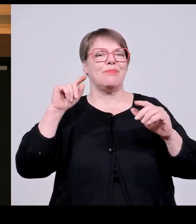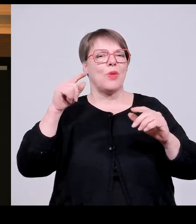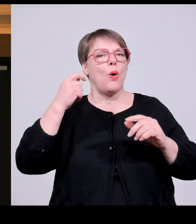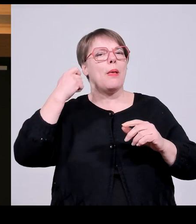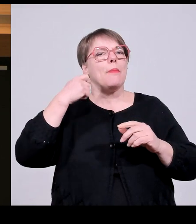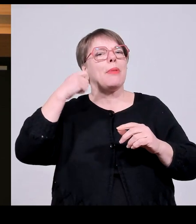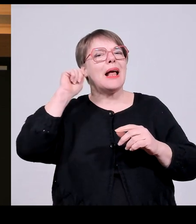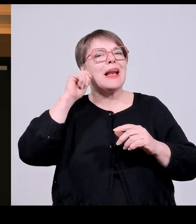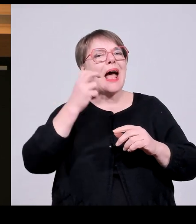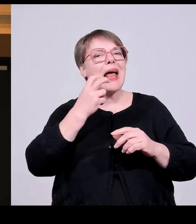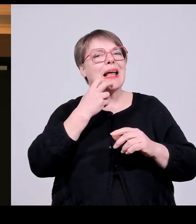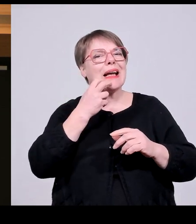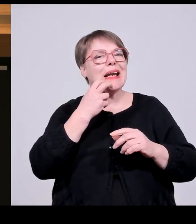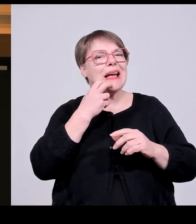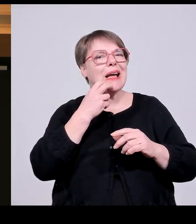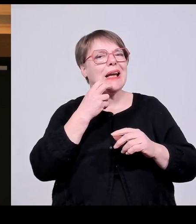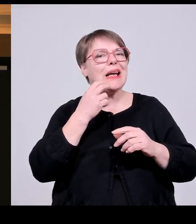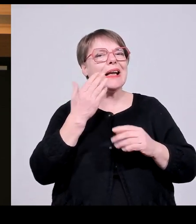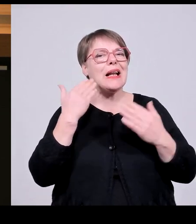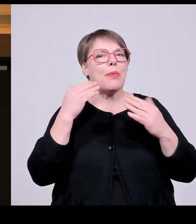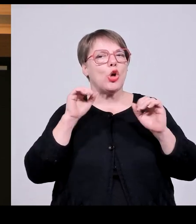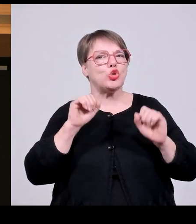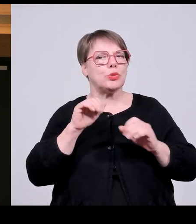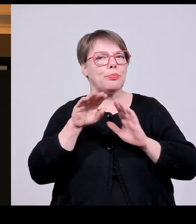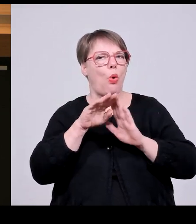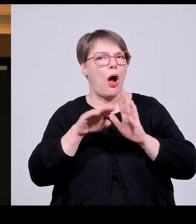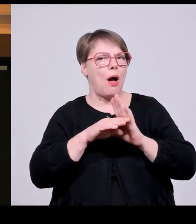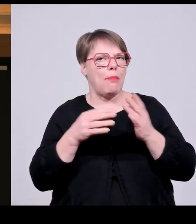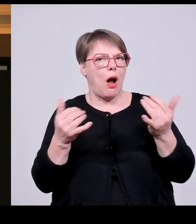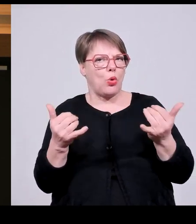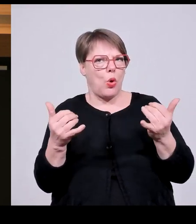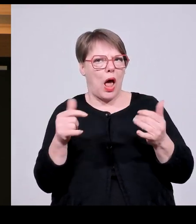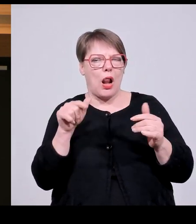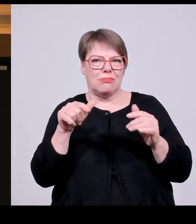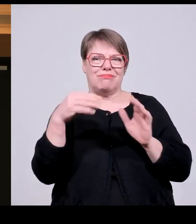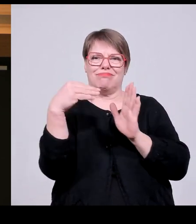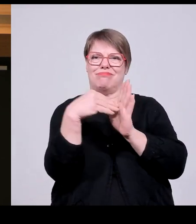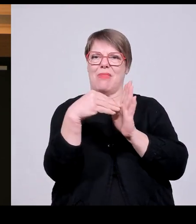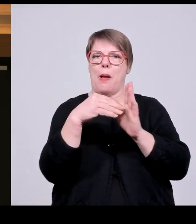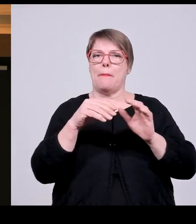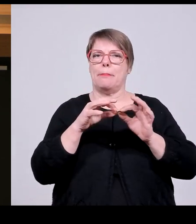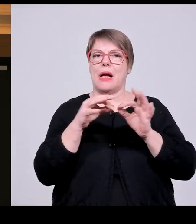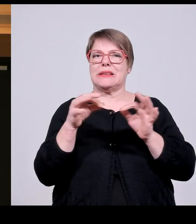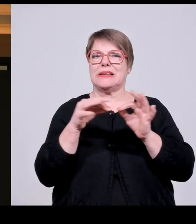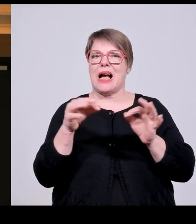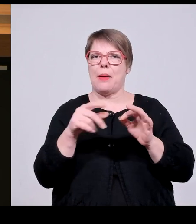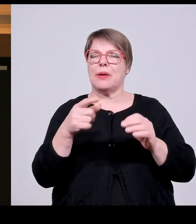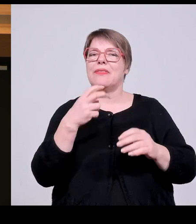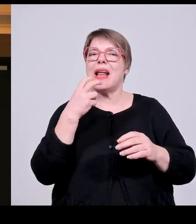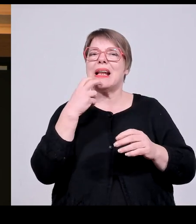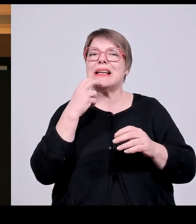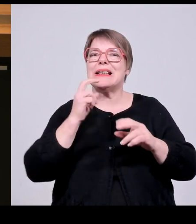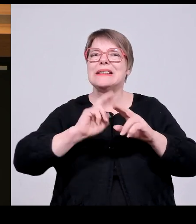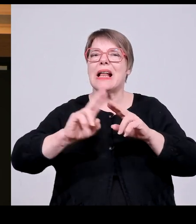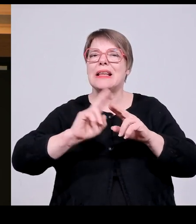durchaus schon vieles auf den guten Weg gebracht worden. Dazu kommen Regelungen auf Bundes- und EU-Ebene, wo sich